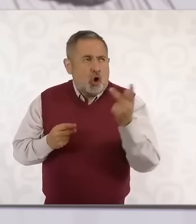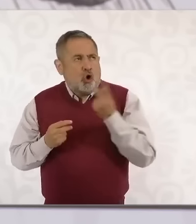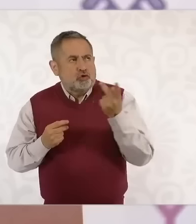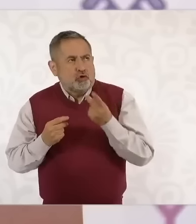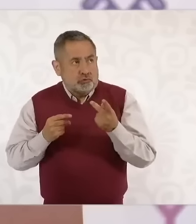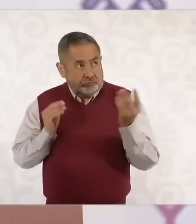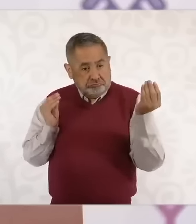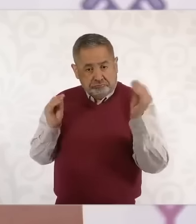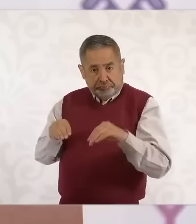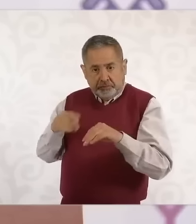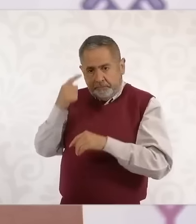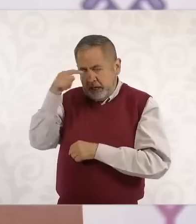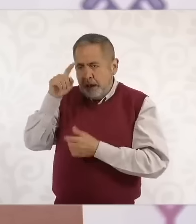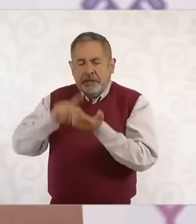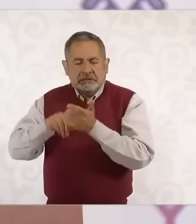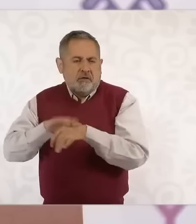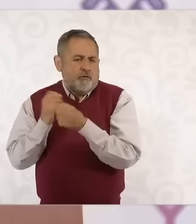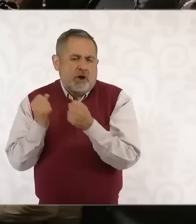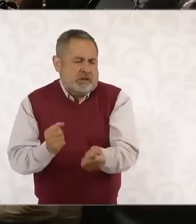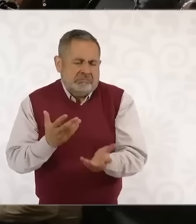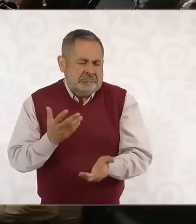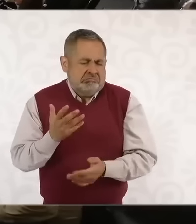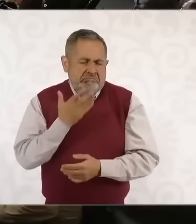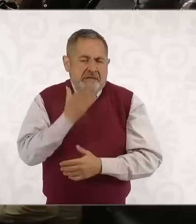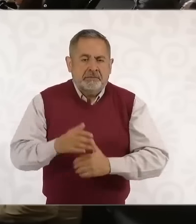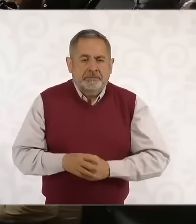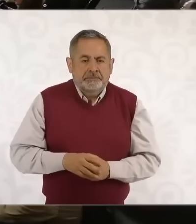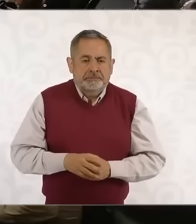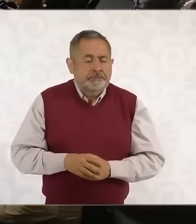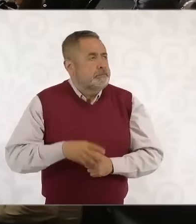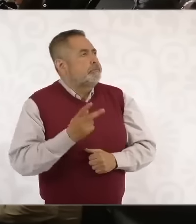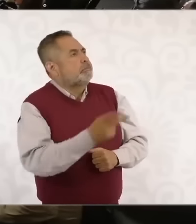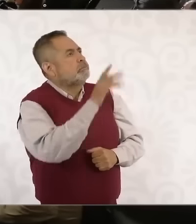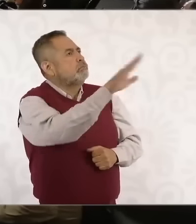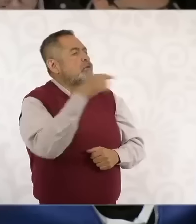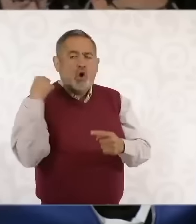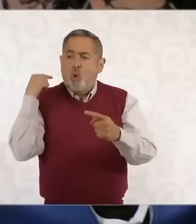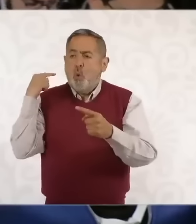como bien lo menciona el secretario. A un año del plan México, el camino no ha sido fácil ante las